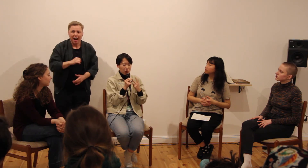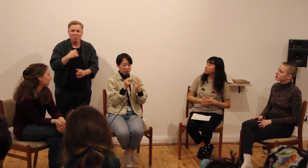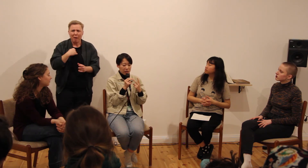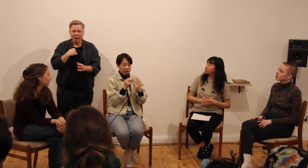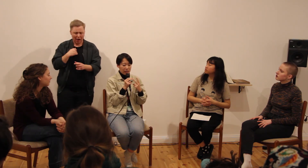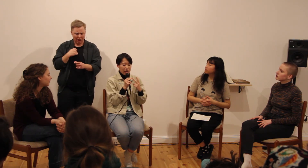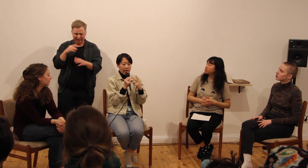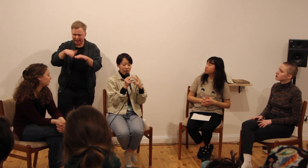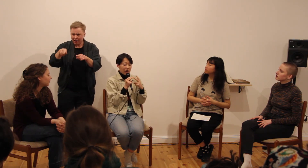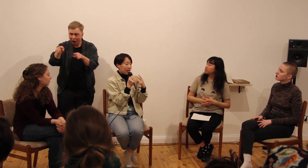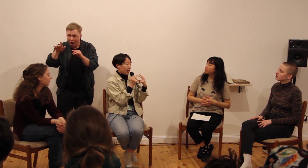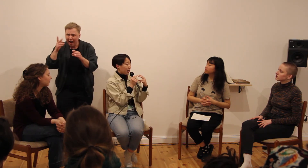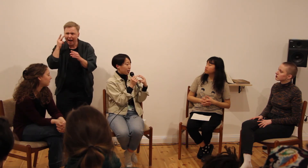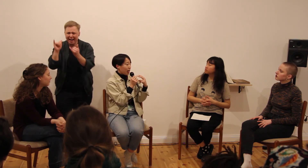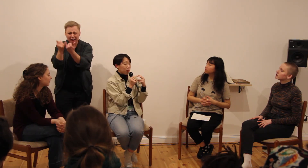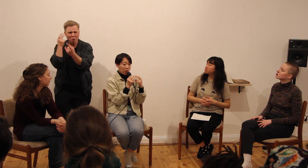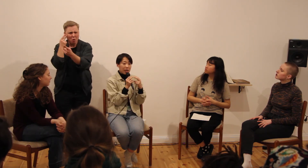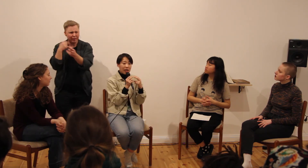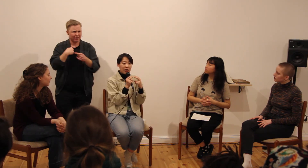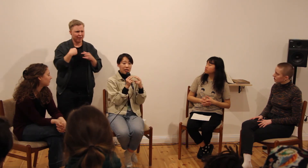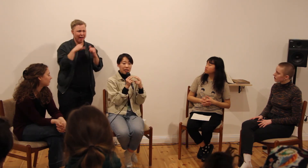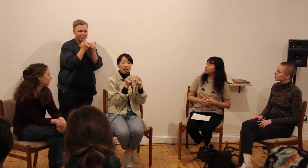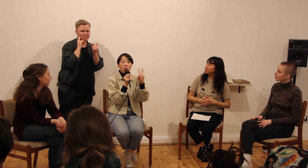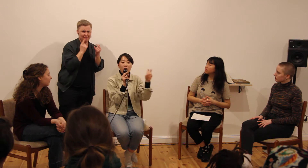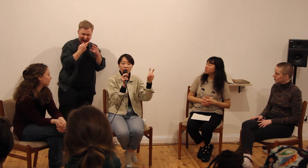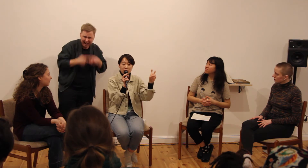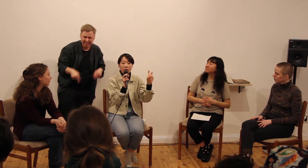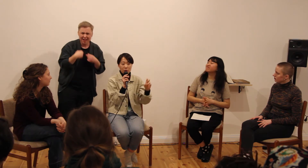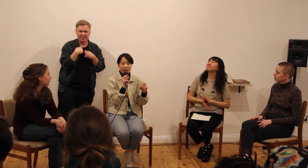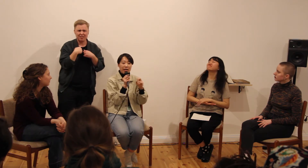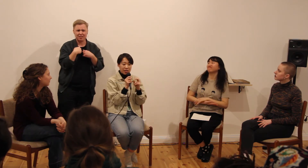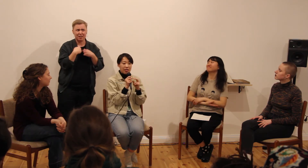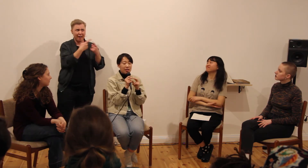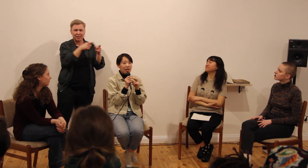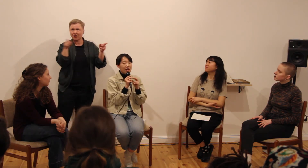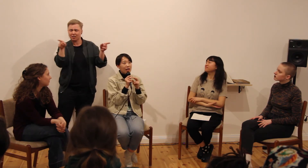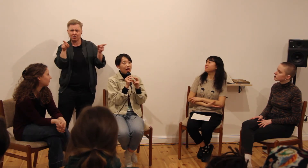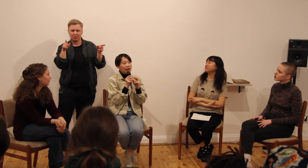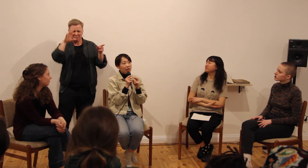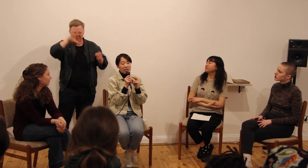Da gibt es noch einen anderen Moment, als ich realisiert habe das ich ein CODA bin, dass es ein Wort wie CODA gibt.